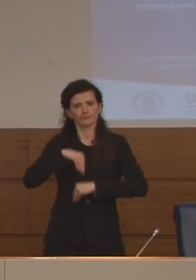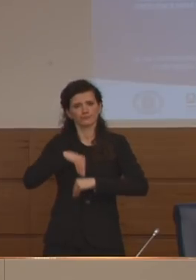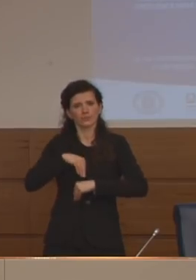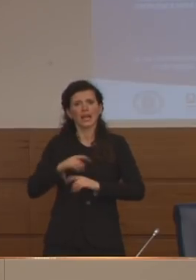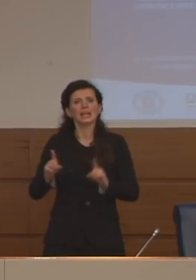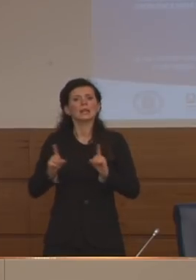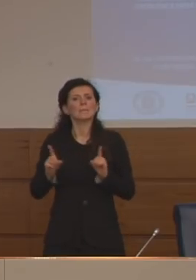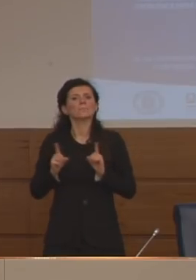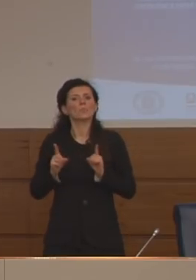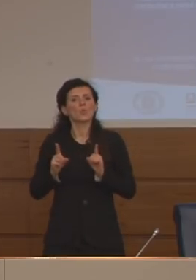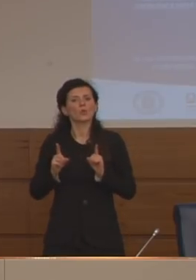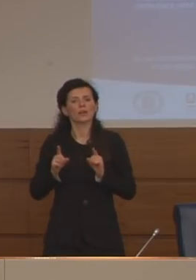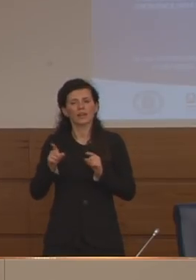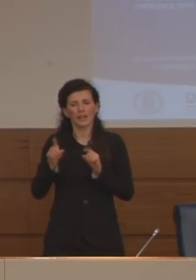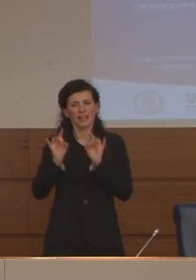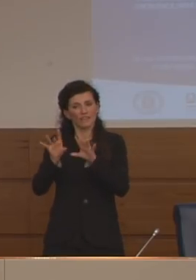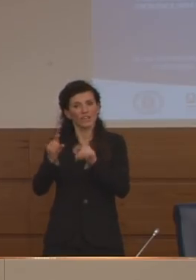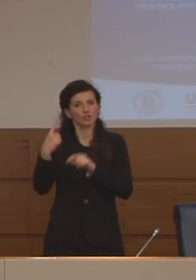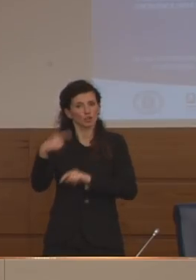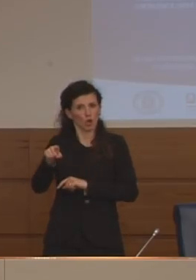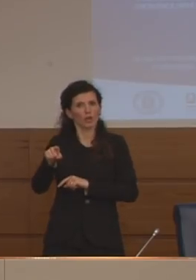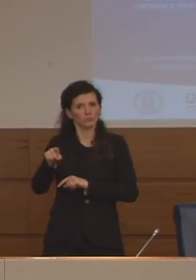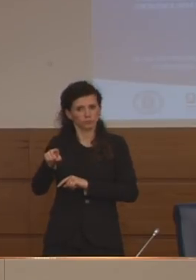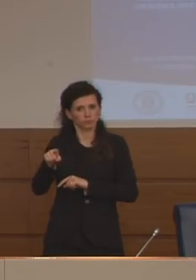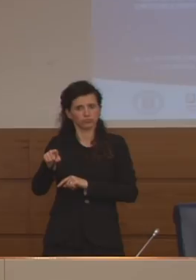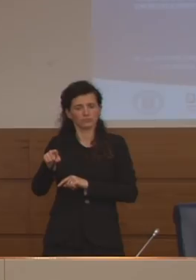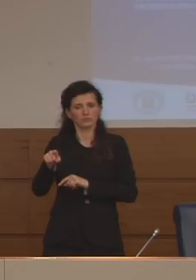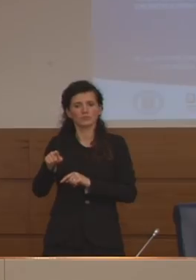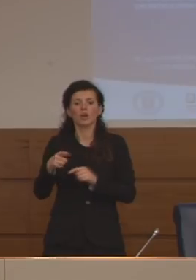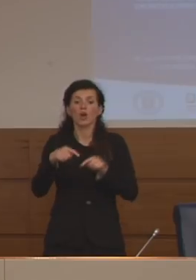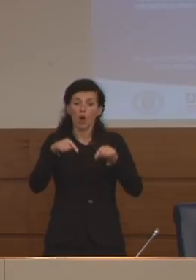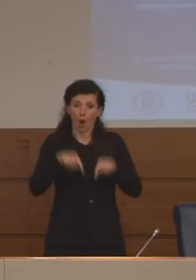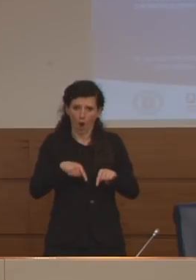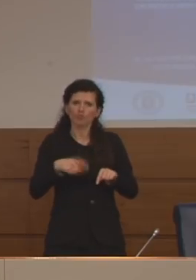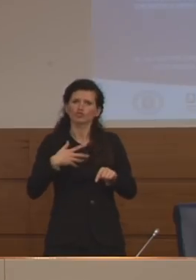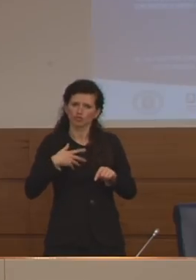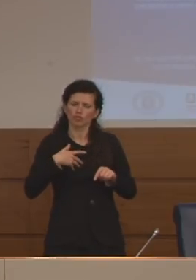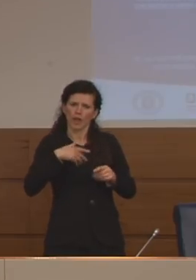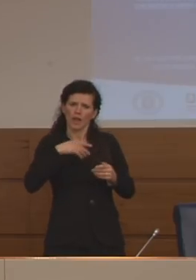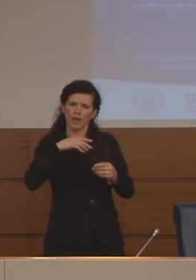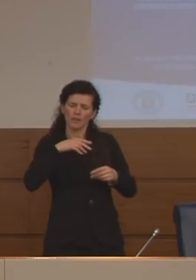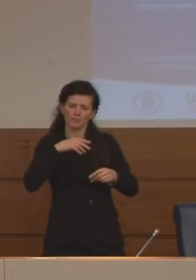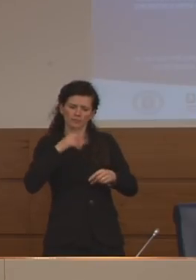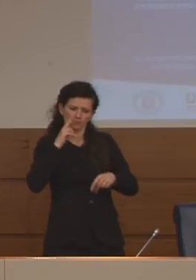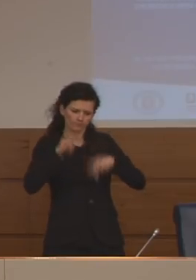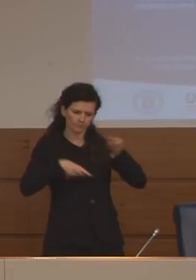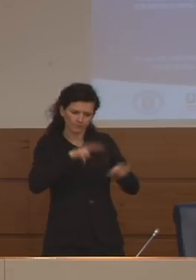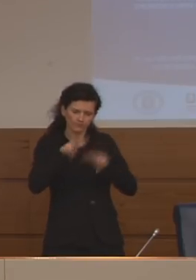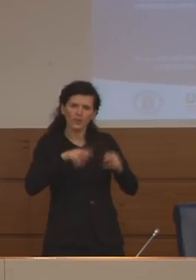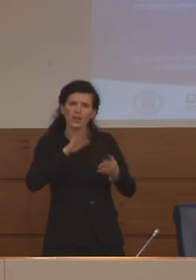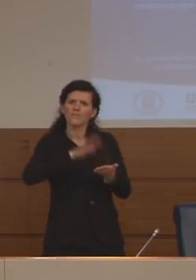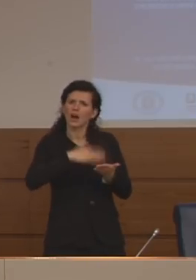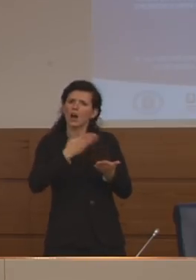alla infezione. Ad oggi noi abbiamo stime molto diverse tra loro,